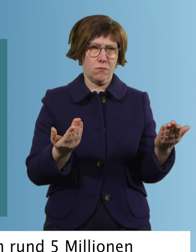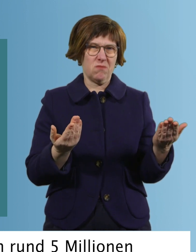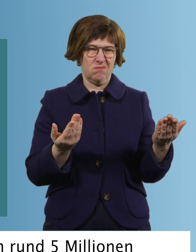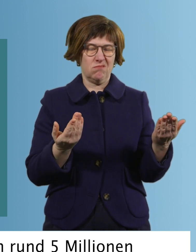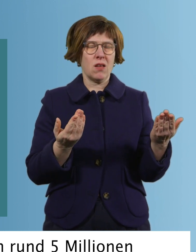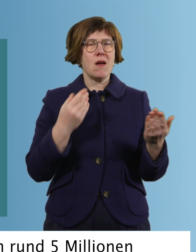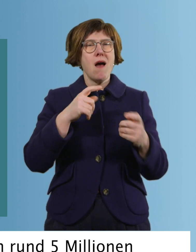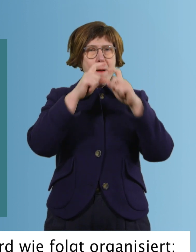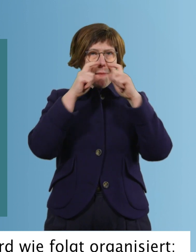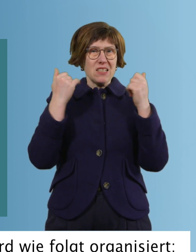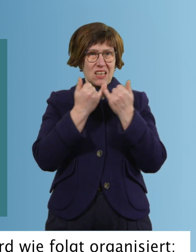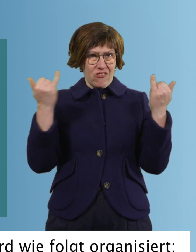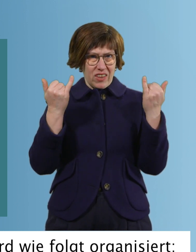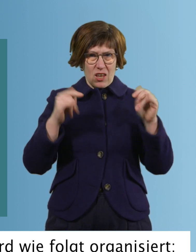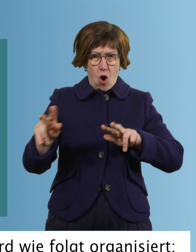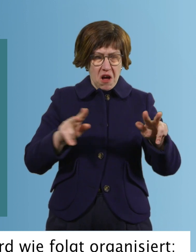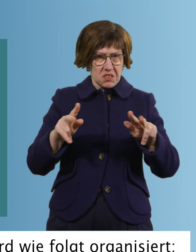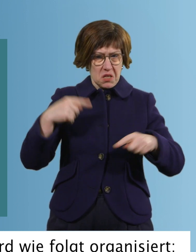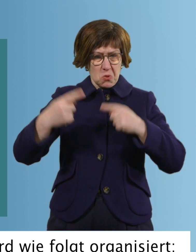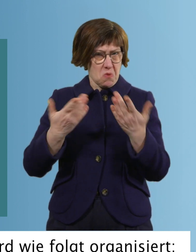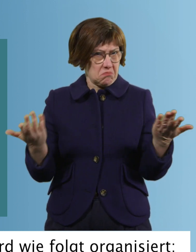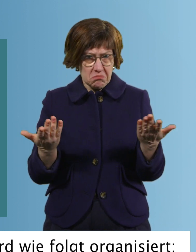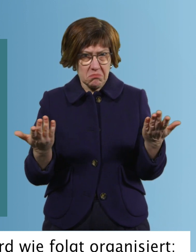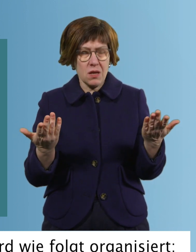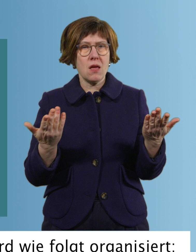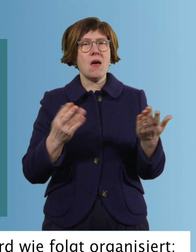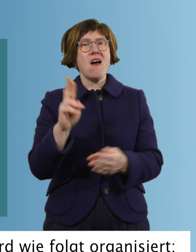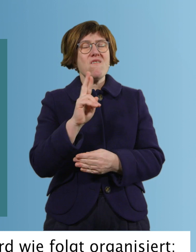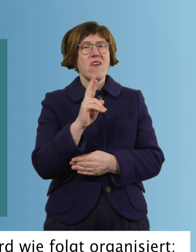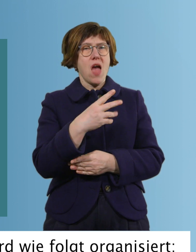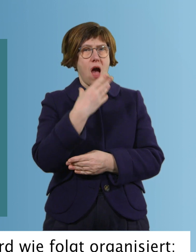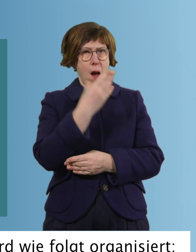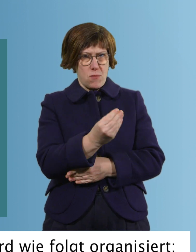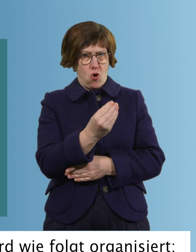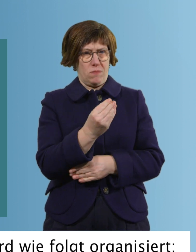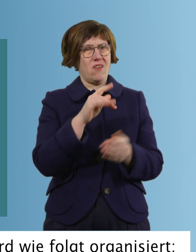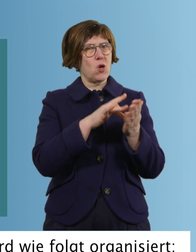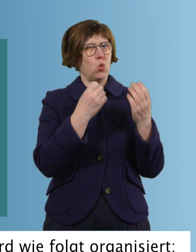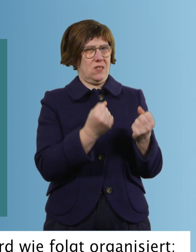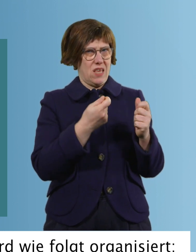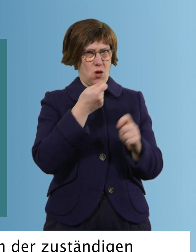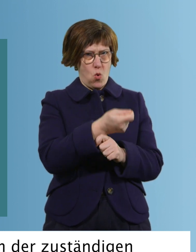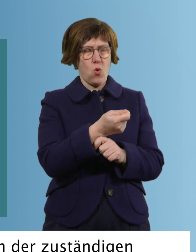Die Vergabe der Masken wird wie folgt organisiert: Bezieherinnen und Bezieher der genannten Grundsicherung